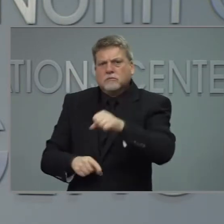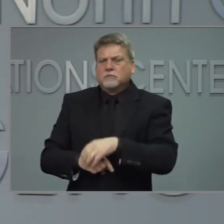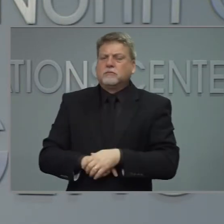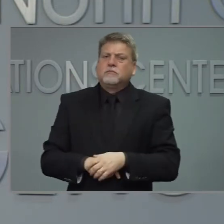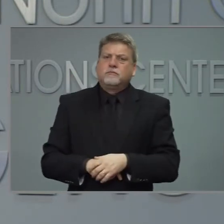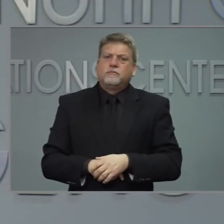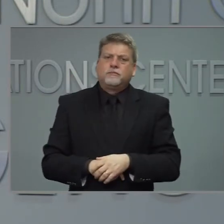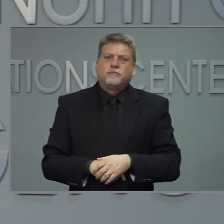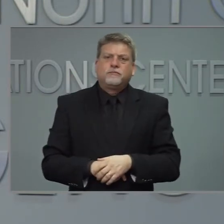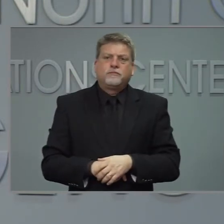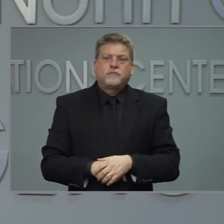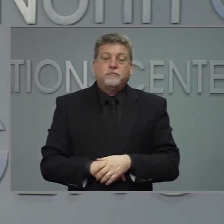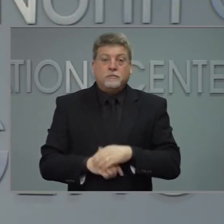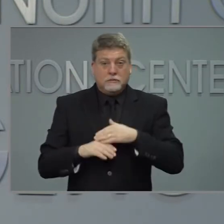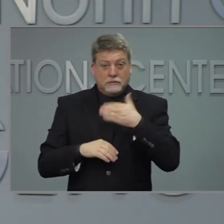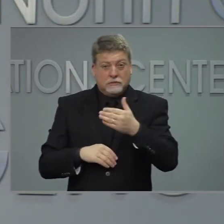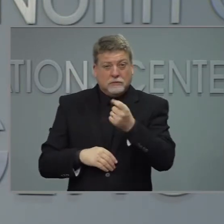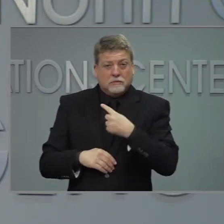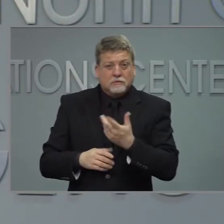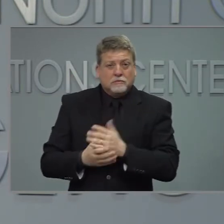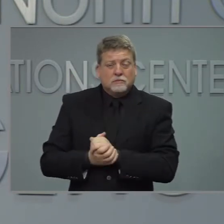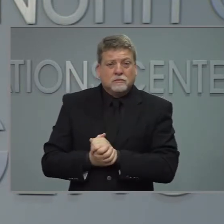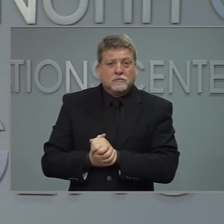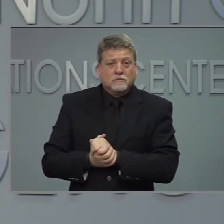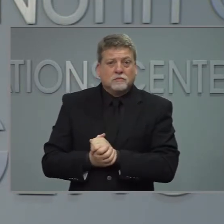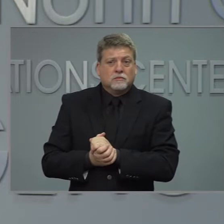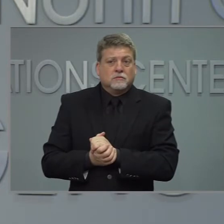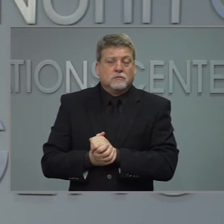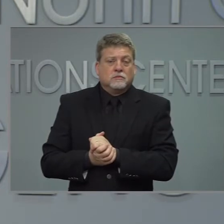toma de decisiones. La siguiente pregunta por favor.